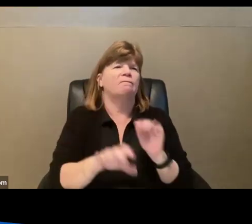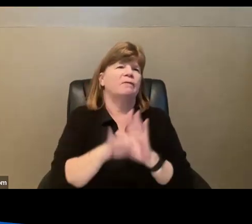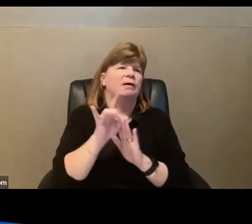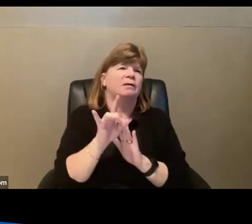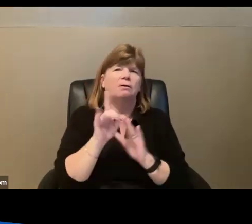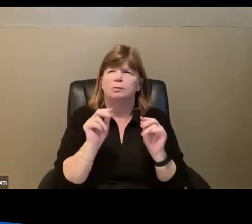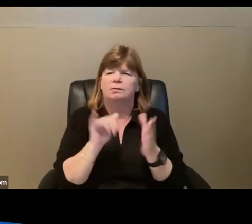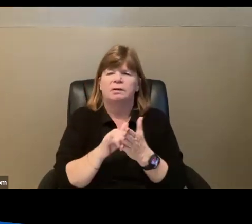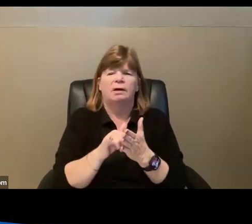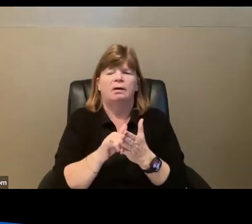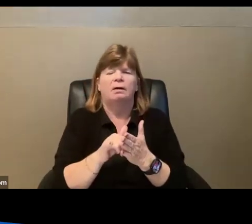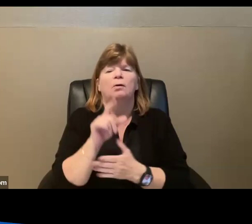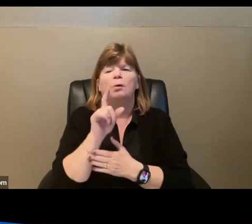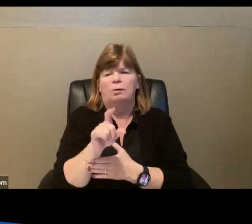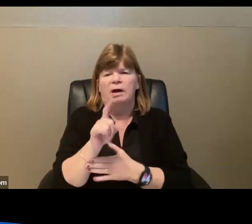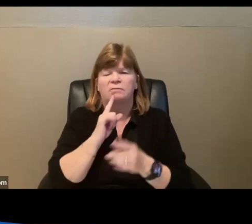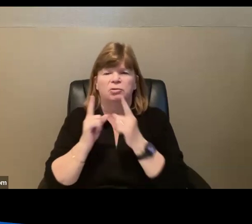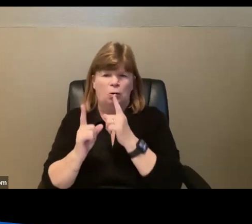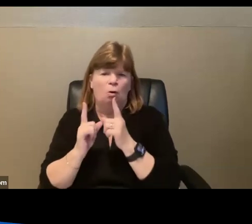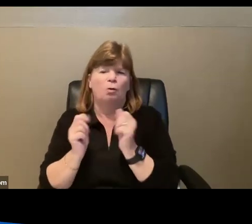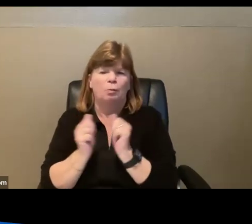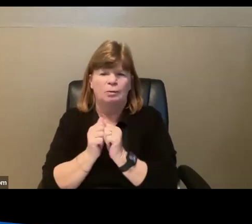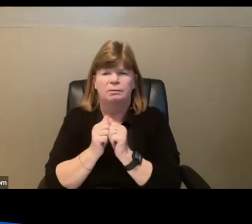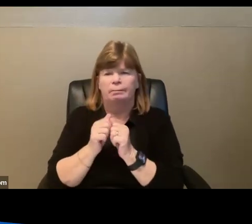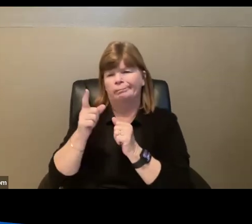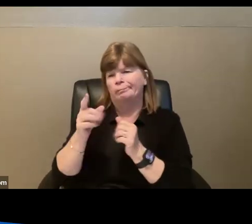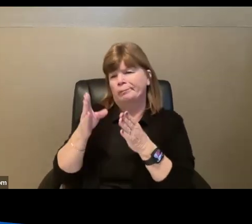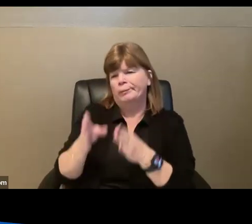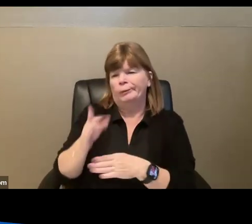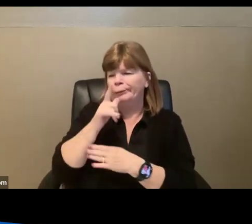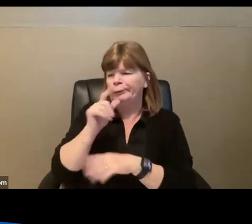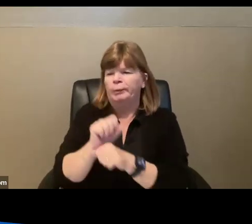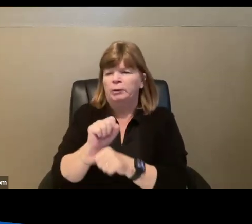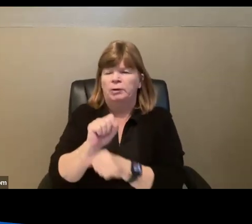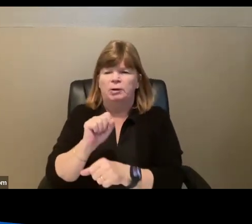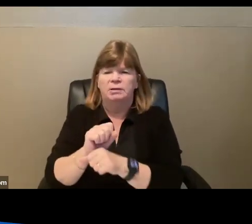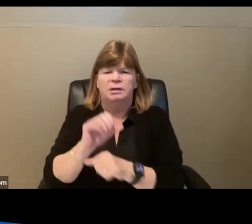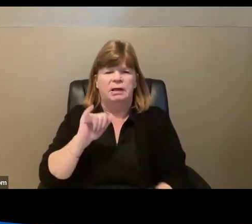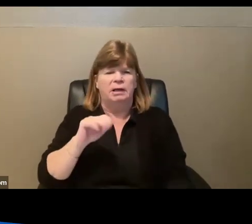Tendrías que hablar con alguien que trabaje en inmunología en un